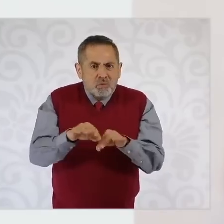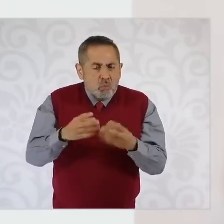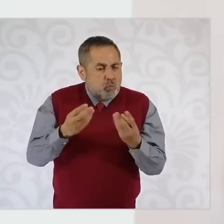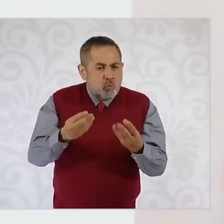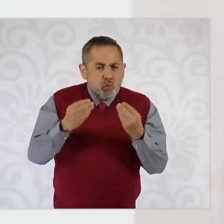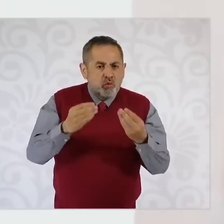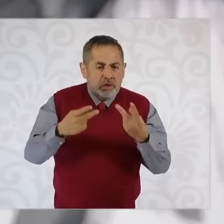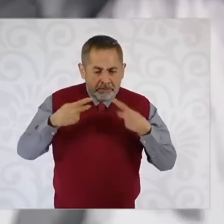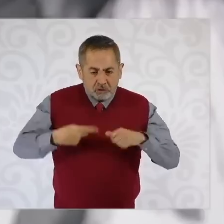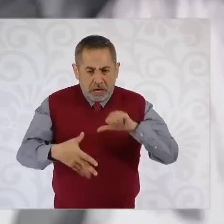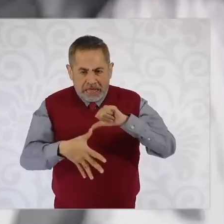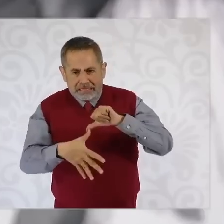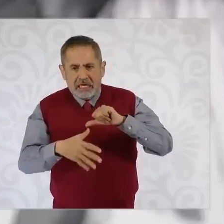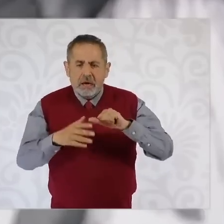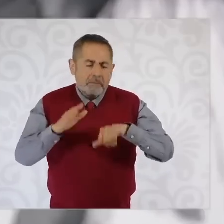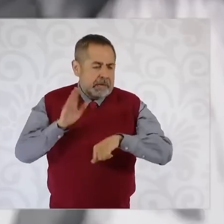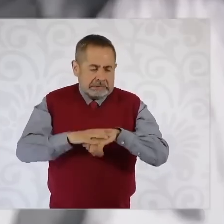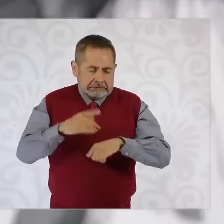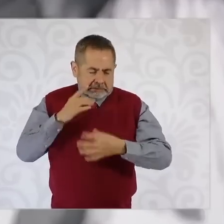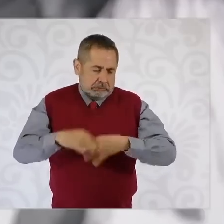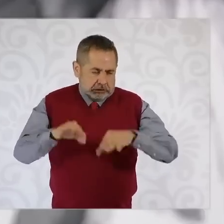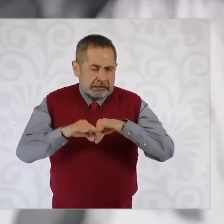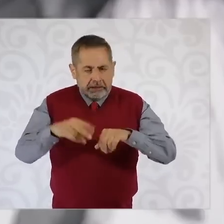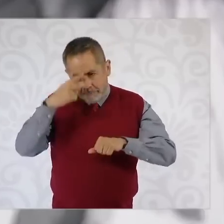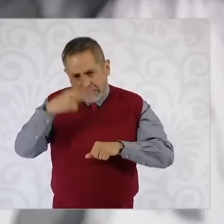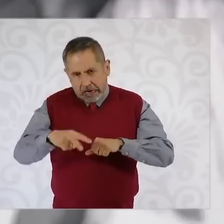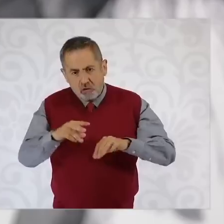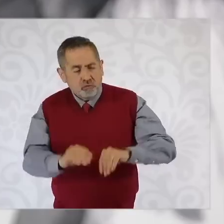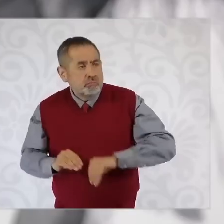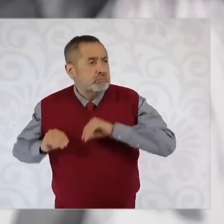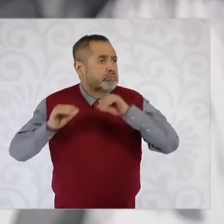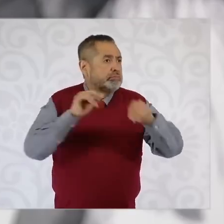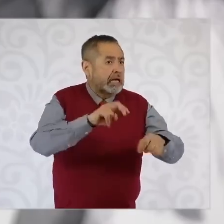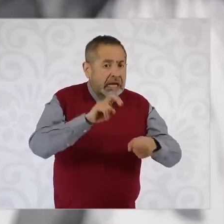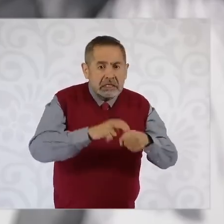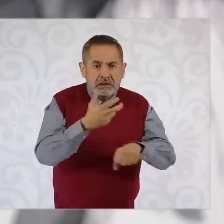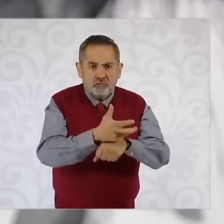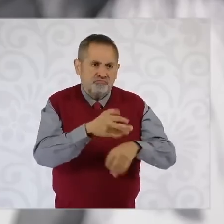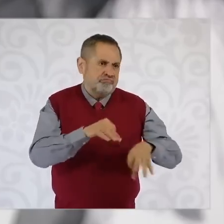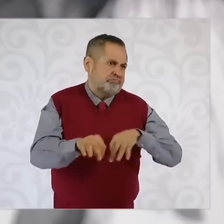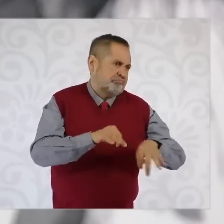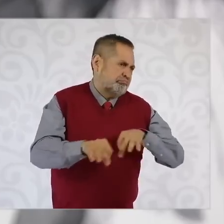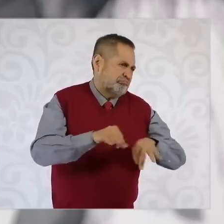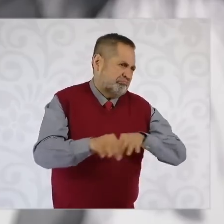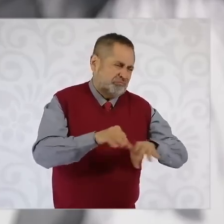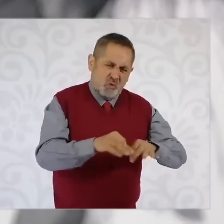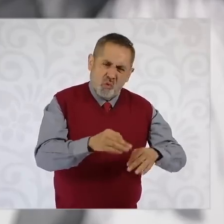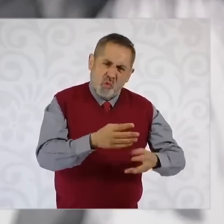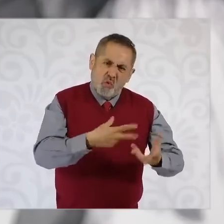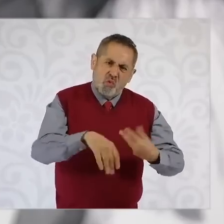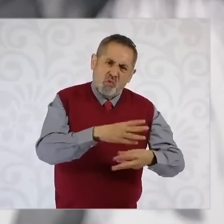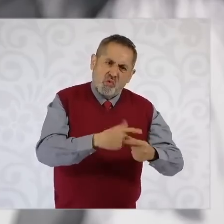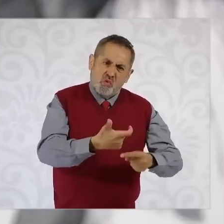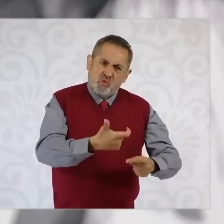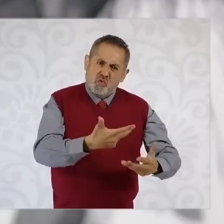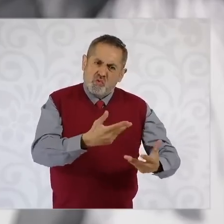latinos y particularmente los mexicanos en Estados Unidos entonces ahí estamos para estar con ellos